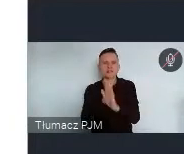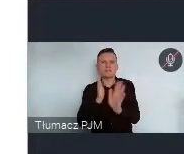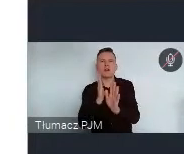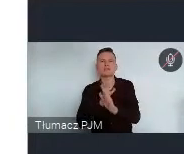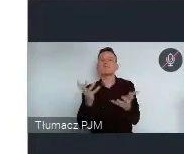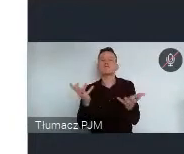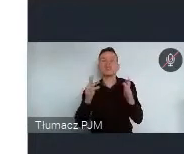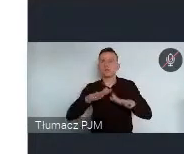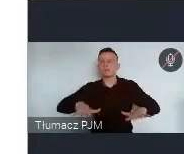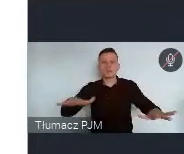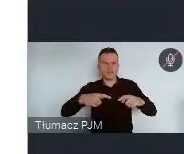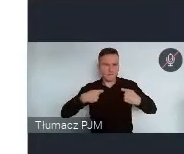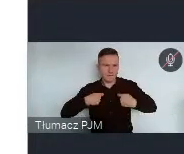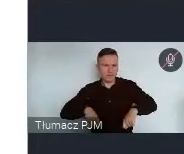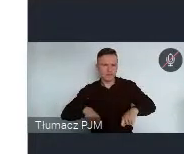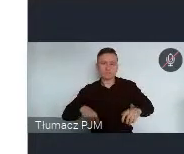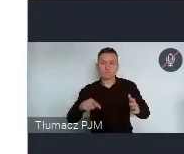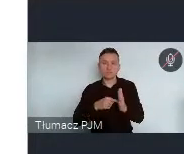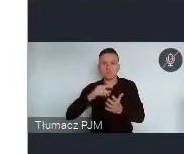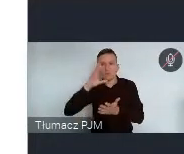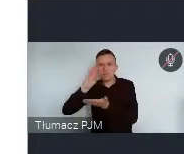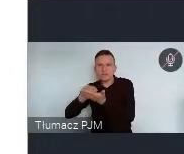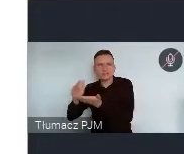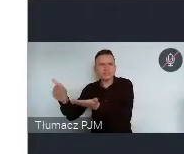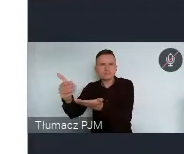te doświadczenia można przenieść również na obszar miejski,